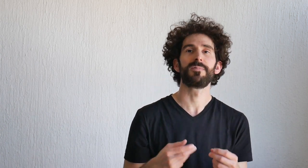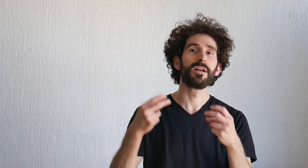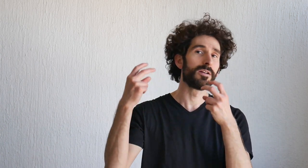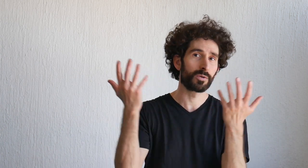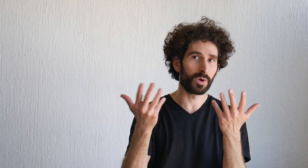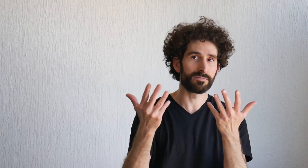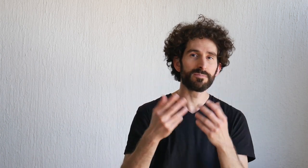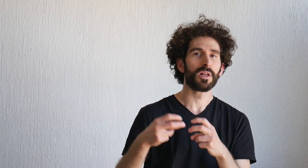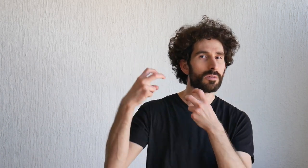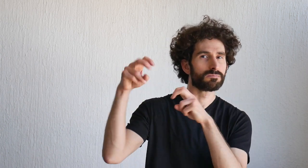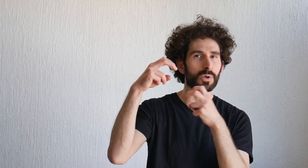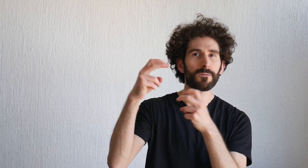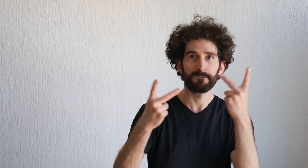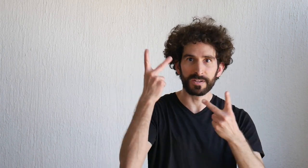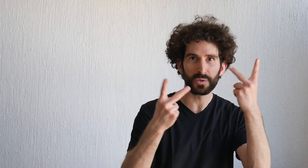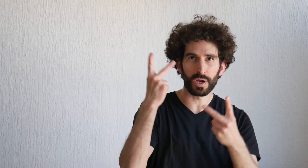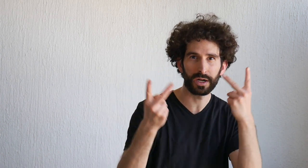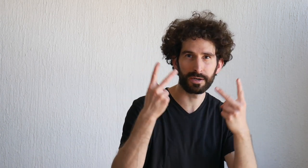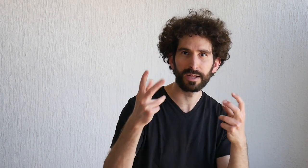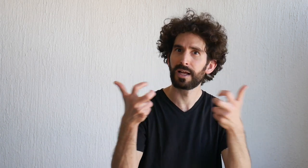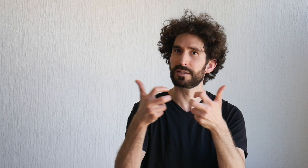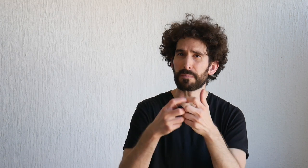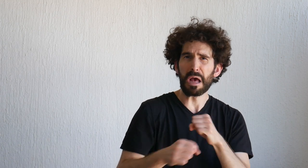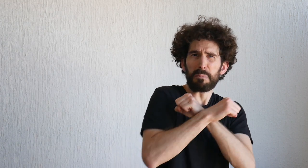C'est quoi ? Les bruits visuels. Par exemple...